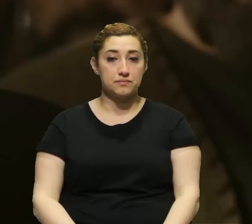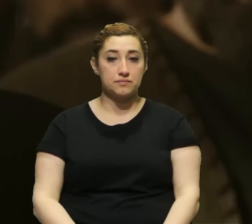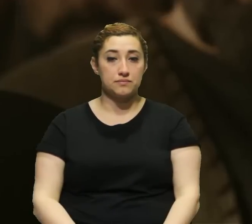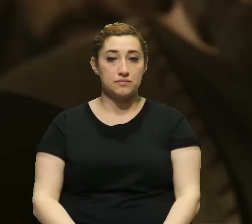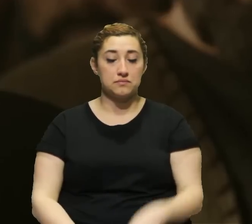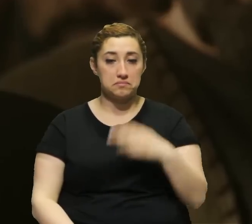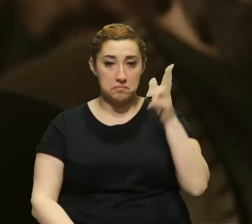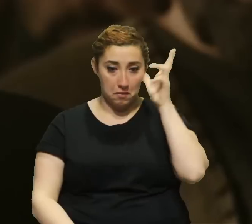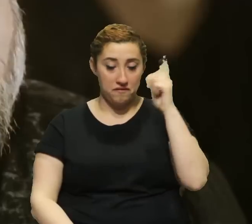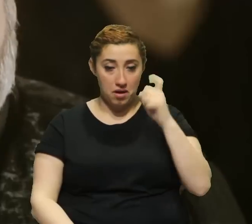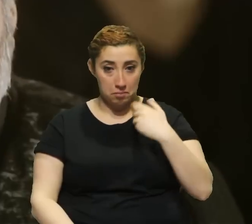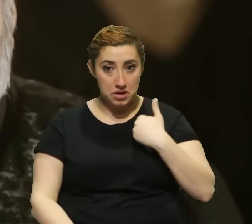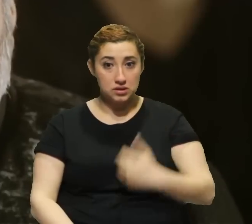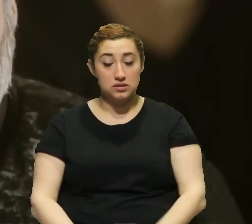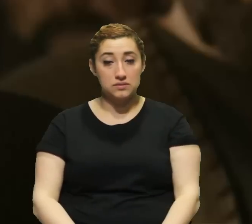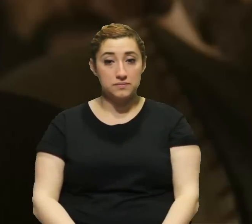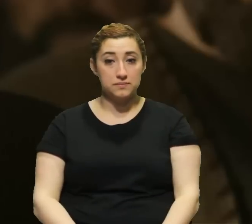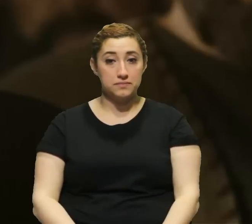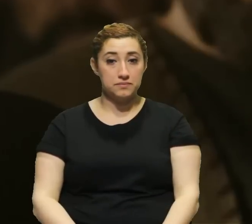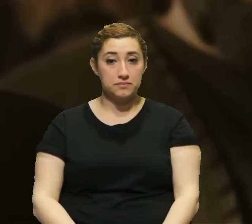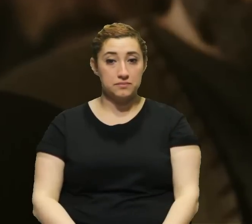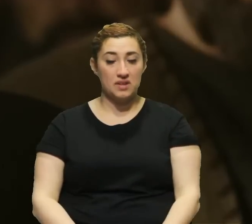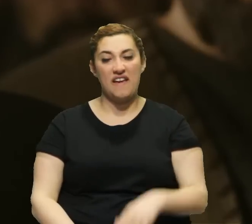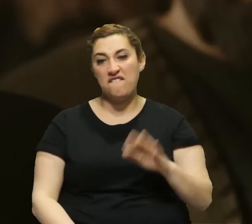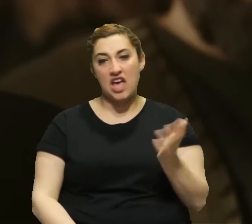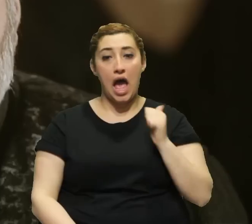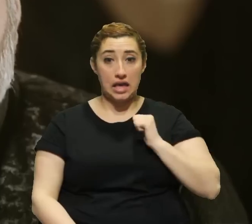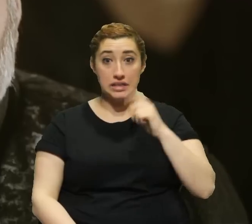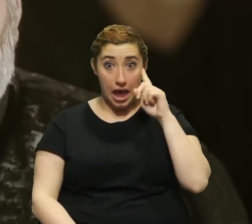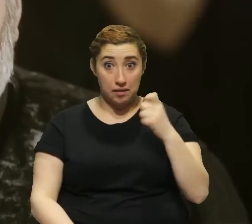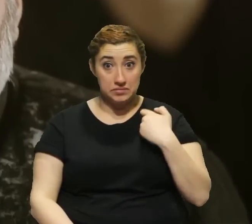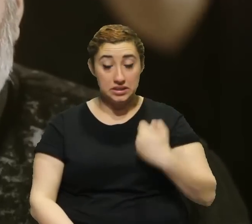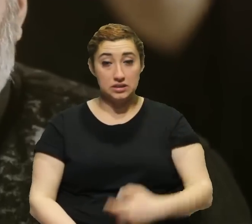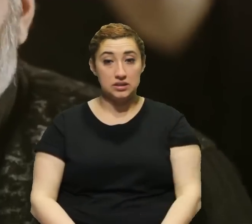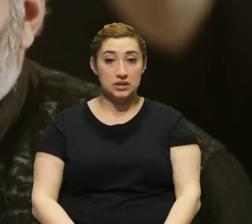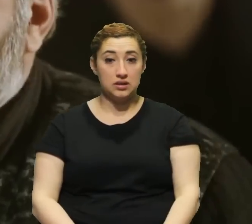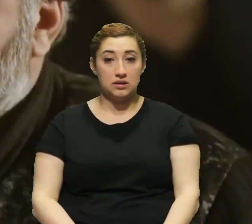Eşkıya mıyız ki, ya da kolcu?